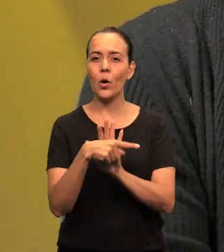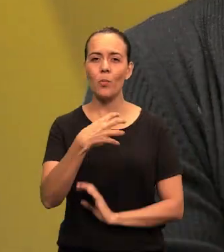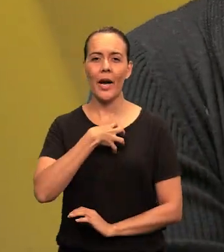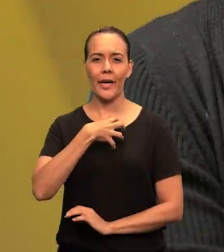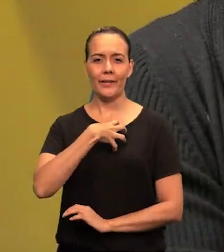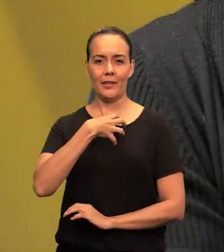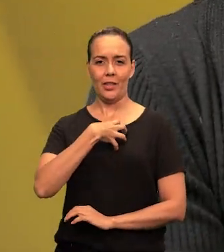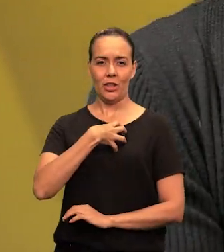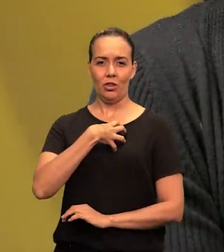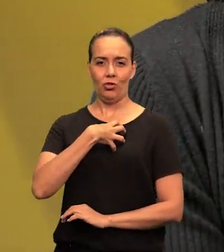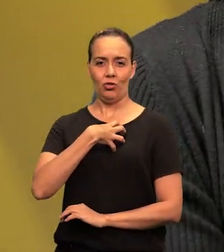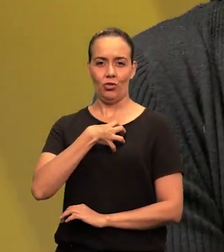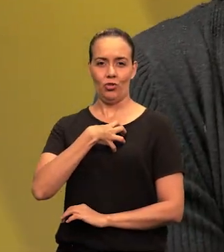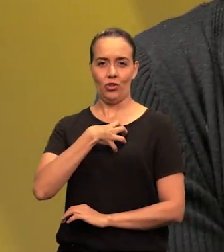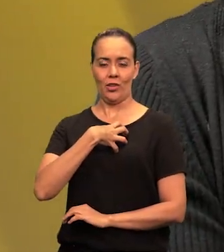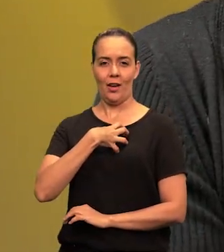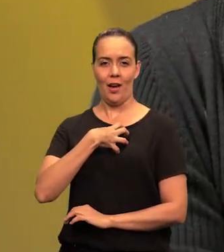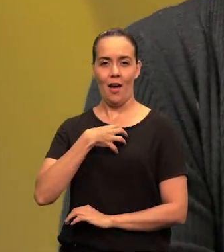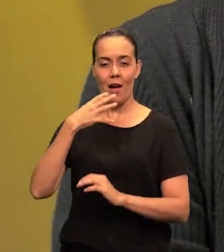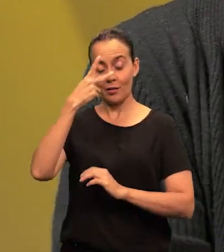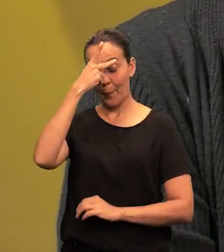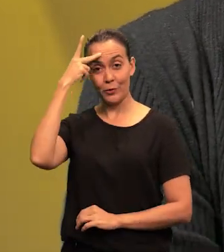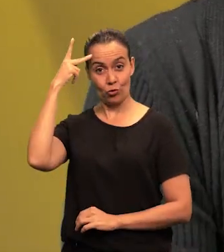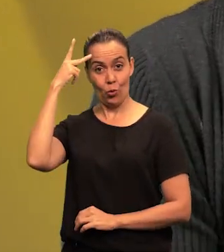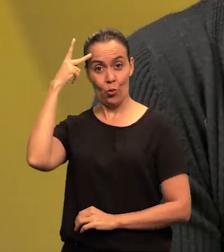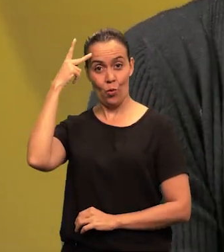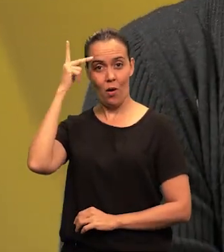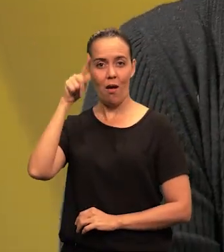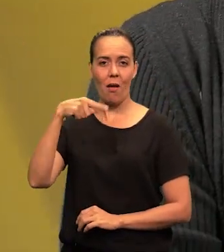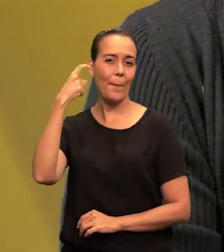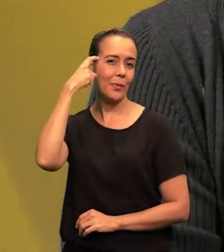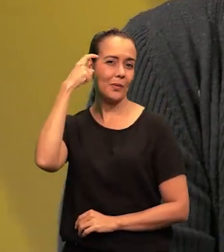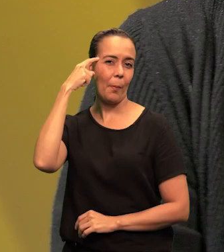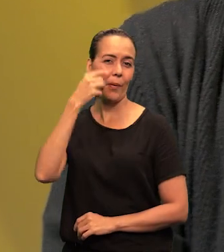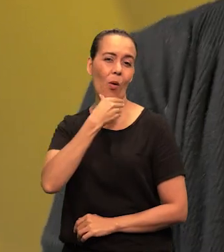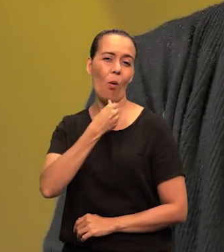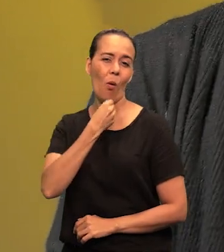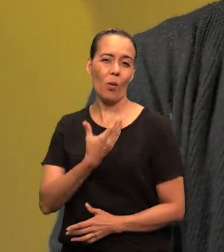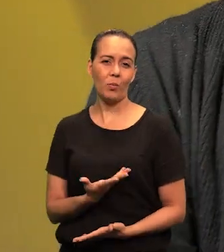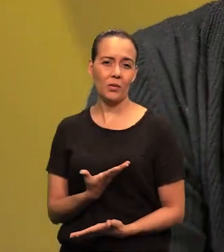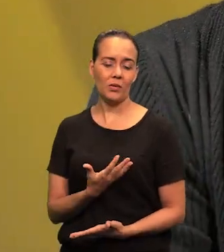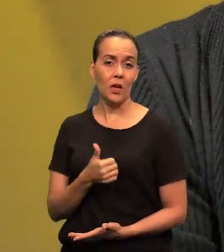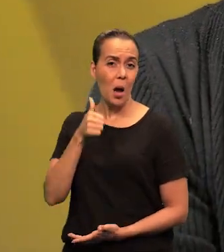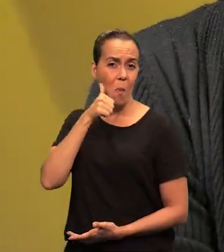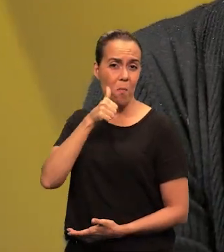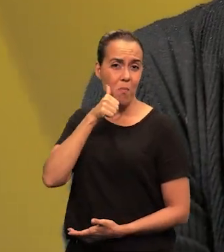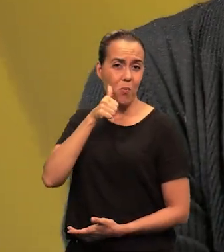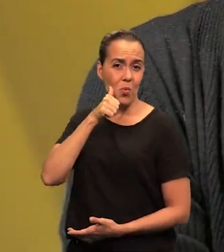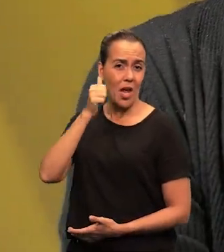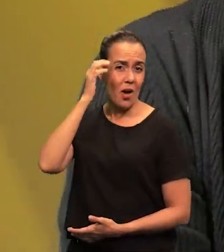isso é um pensamento masculino. É um pensamento sem corpo. Então, as mulheres não estão na história da filosofia